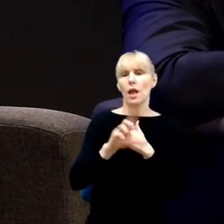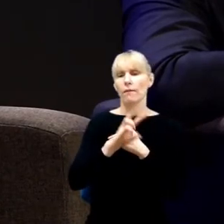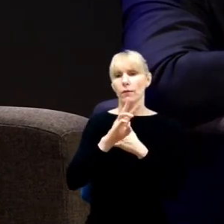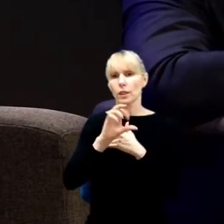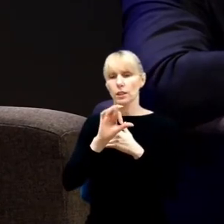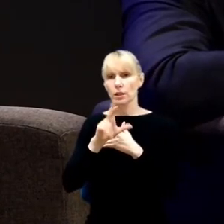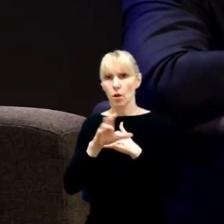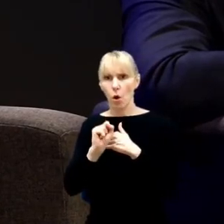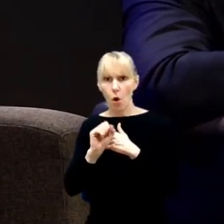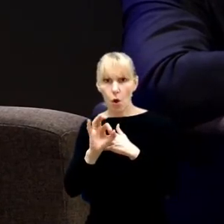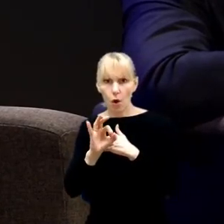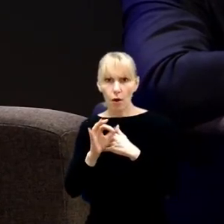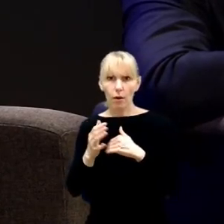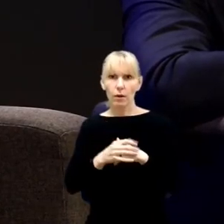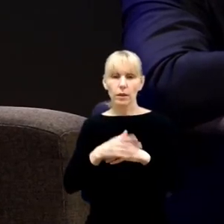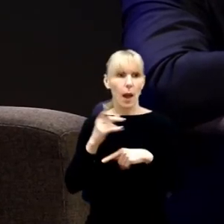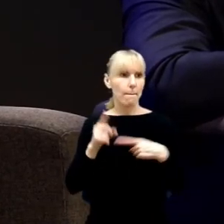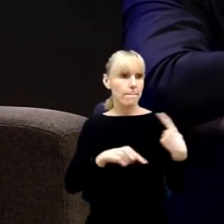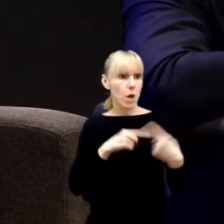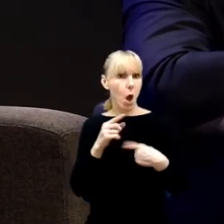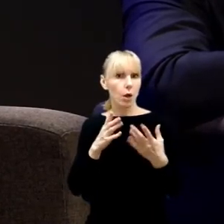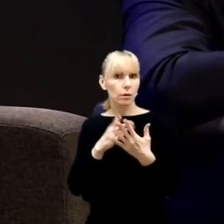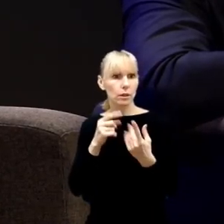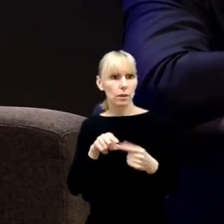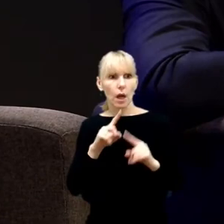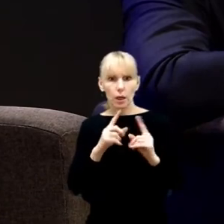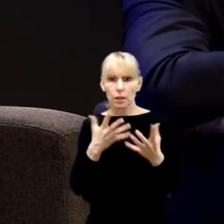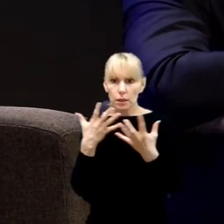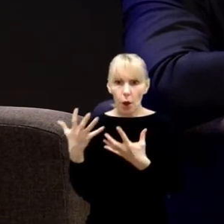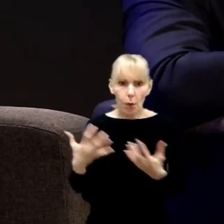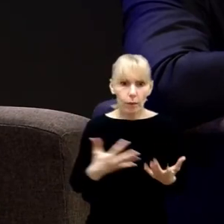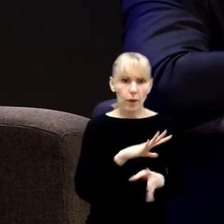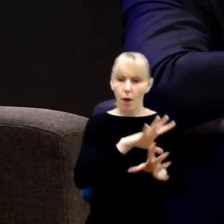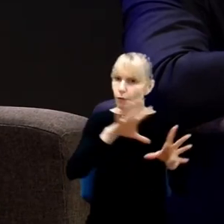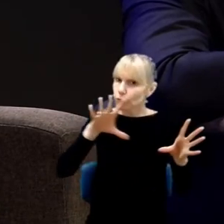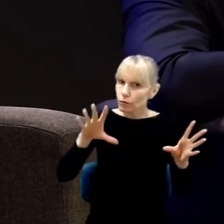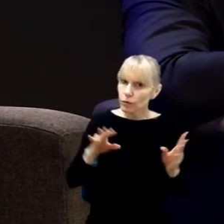kulturowy, który sprawił, że wszyscy chcieliby mieszkać w domku z ogródkiem,